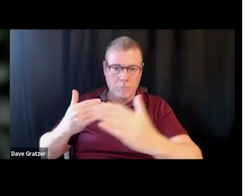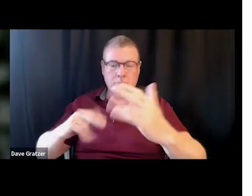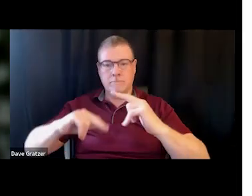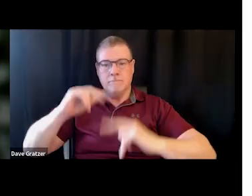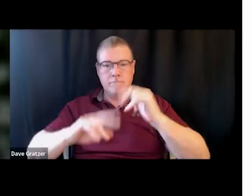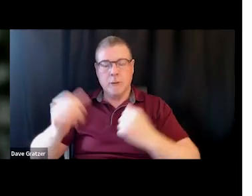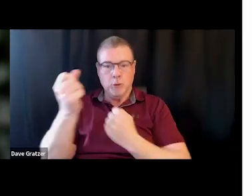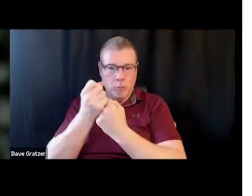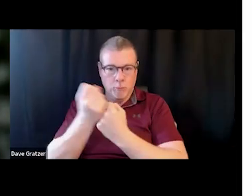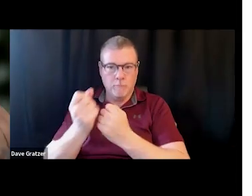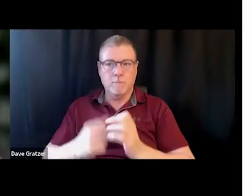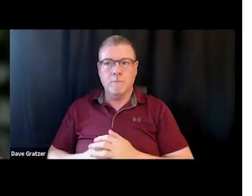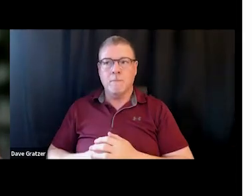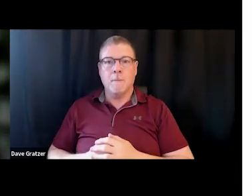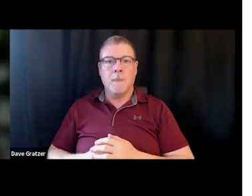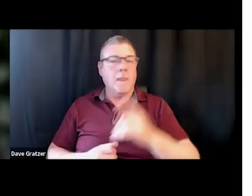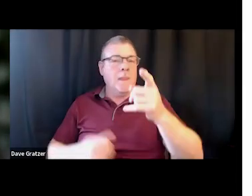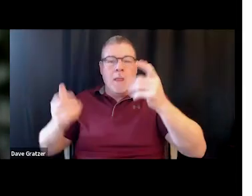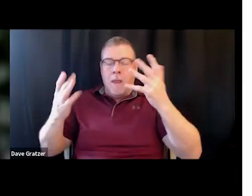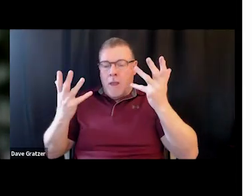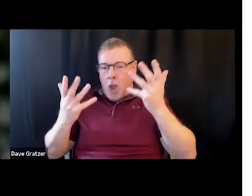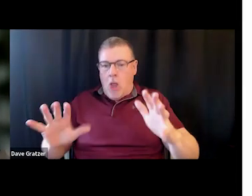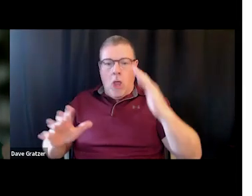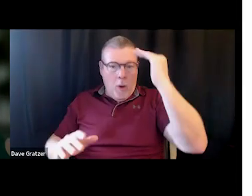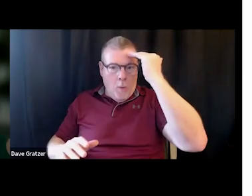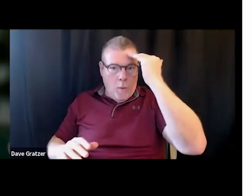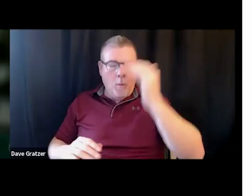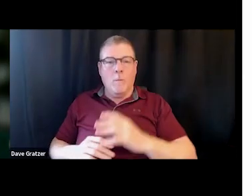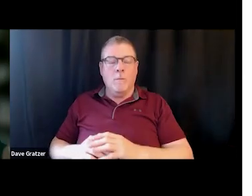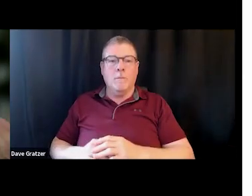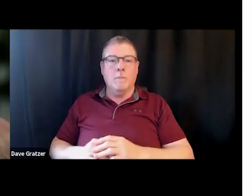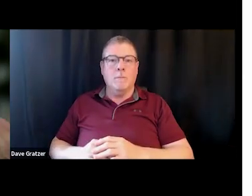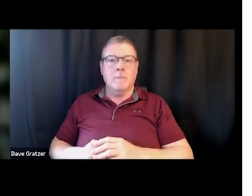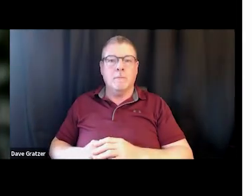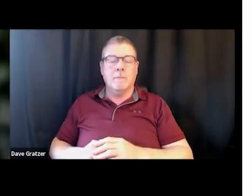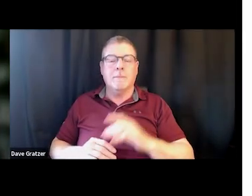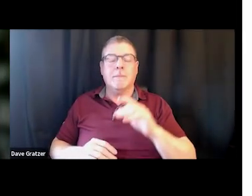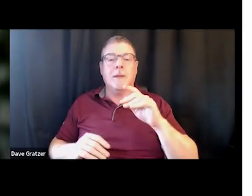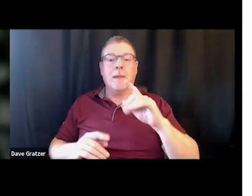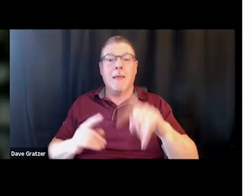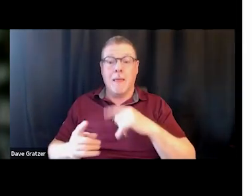Nuevamente, todos ustedes saben esto muy bien, pero quieren conectar estos hallazgos